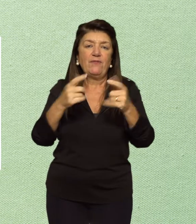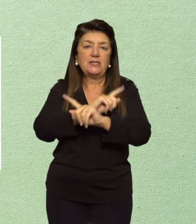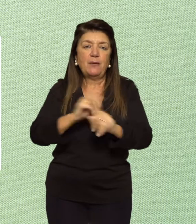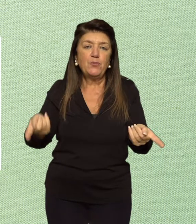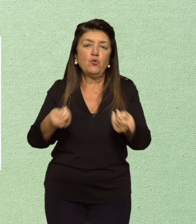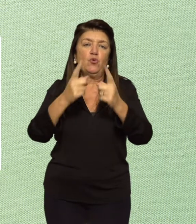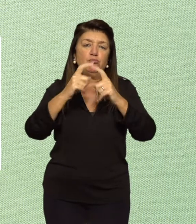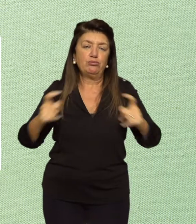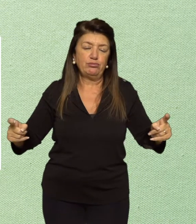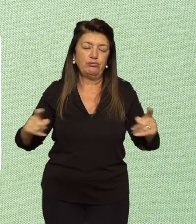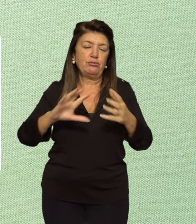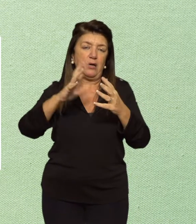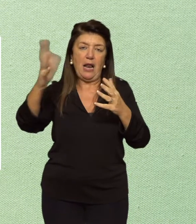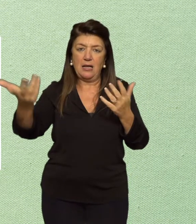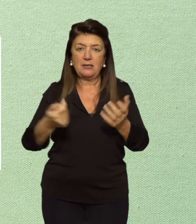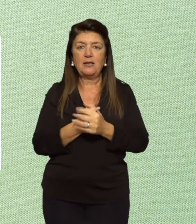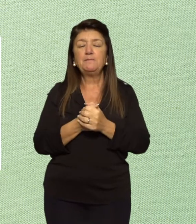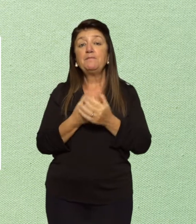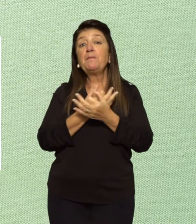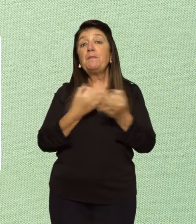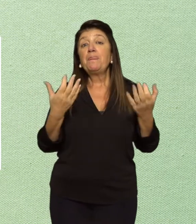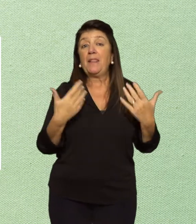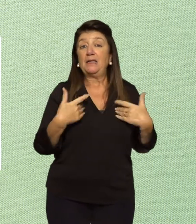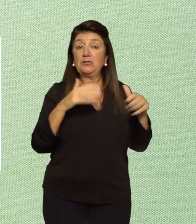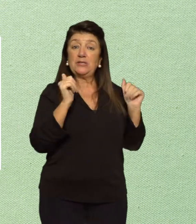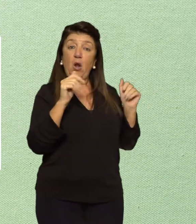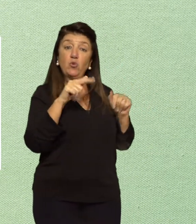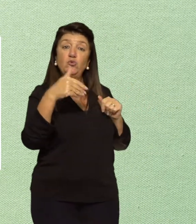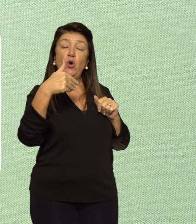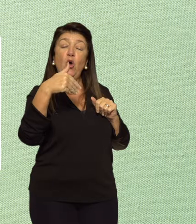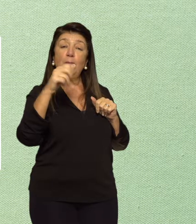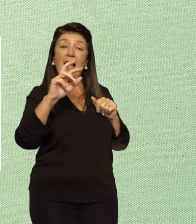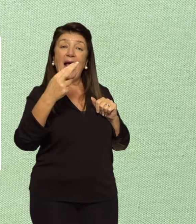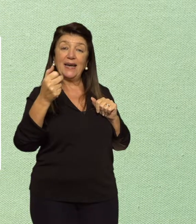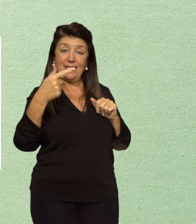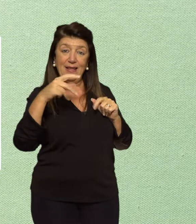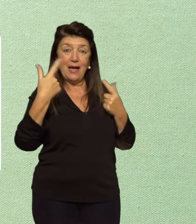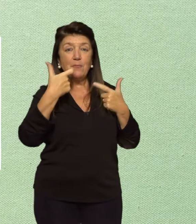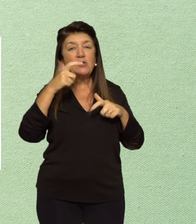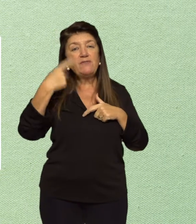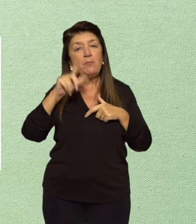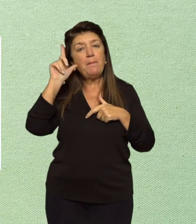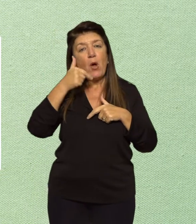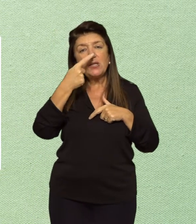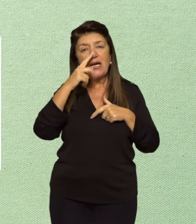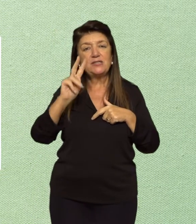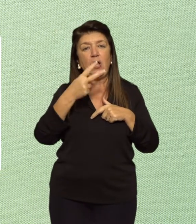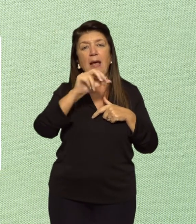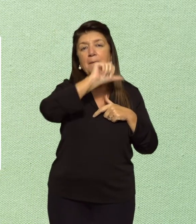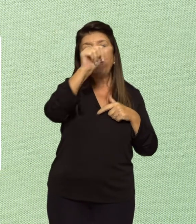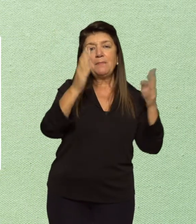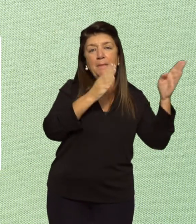Marta, perché in realtà questo podcast, come vi dicevo prima ha due parti. Saluterei Marta Petrini, grazie